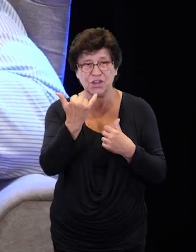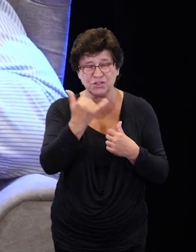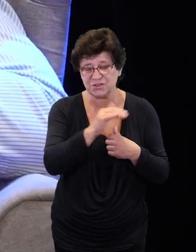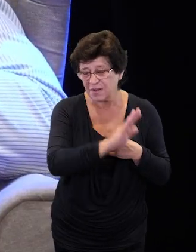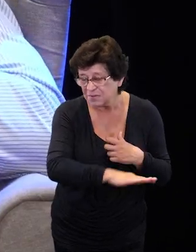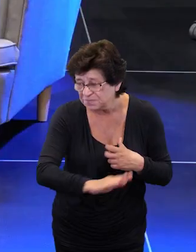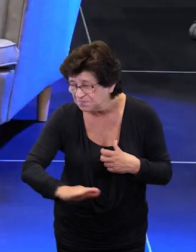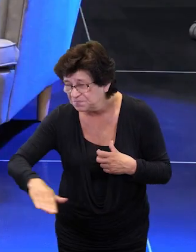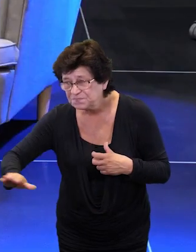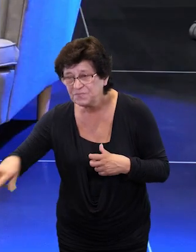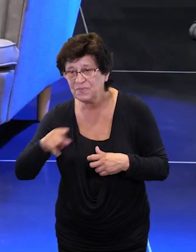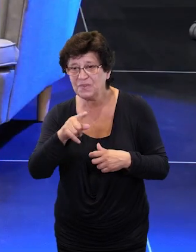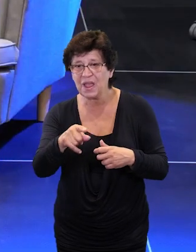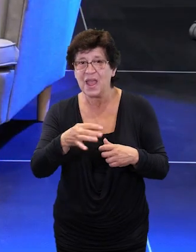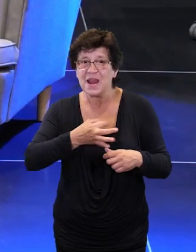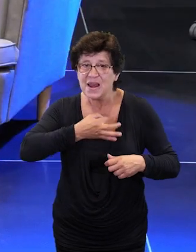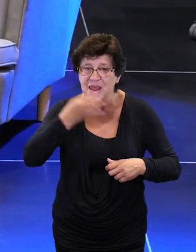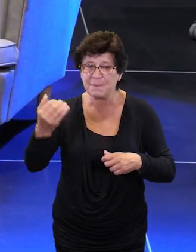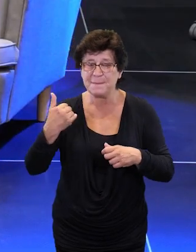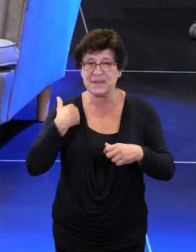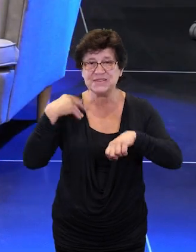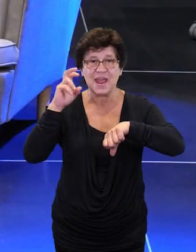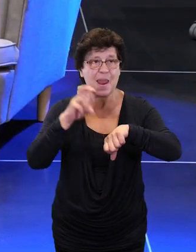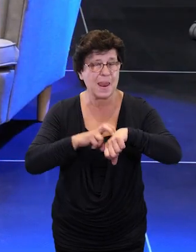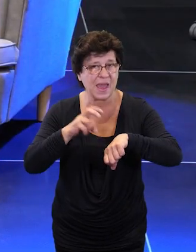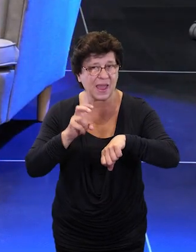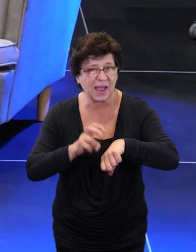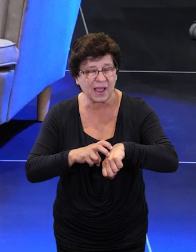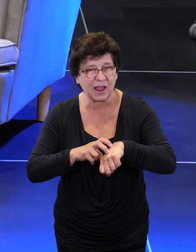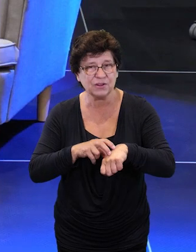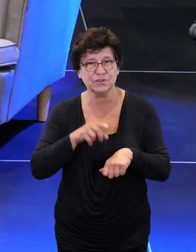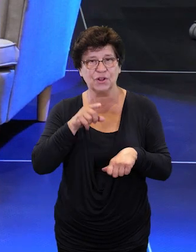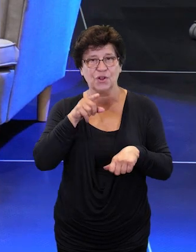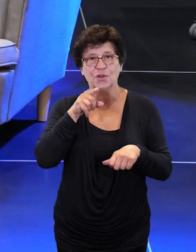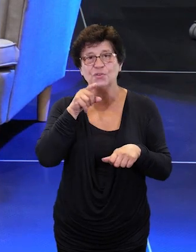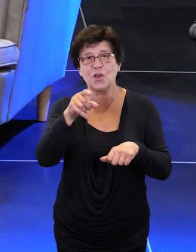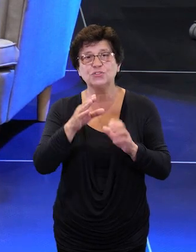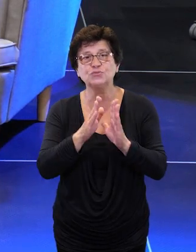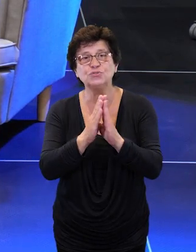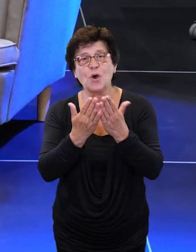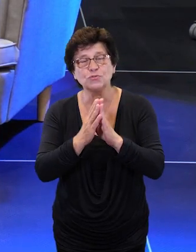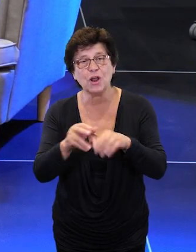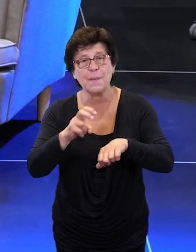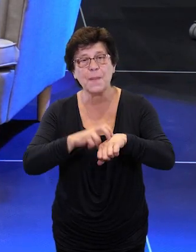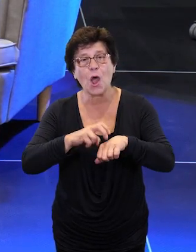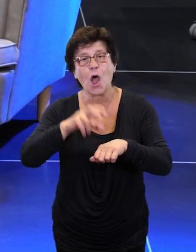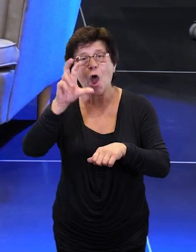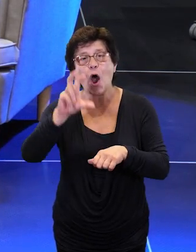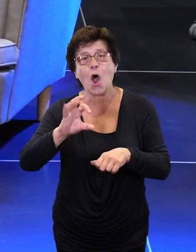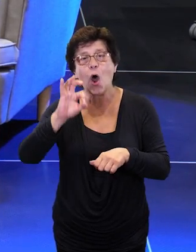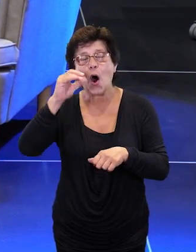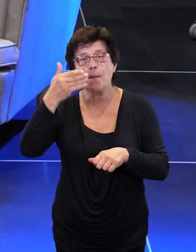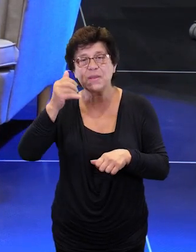No właśnie. Drodzy państwo, tu jest książka "Doktor Chomik", którą popełnił pan doktor.